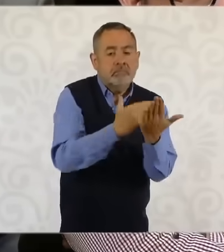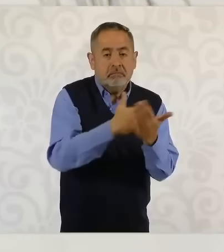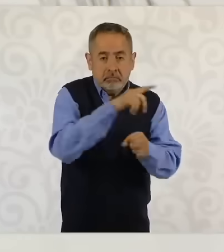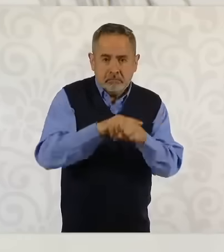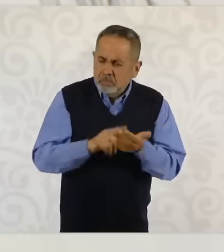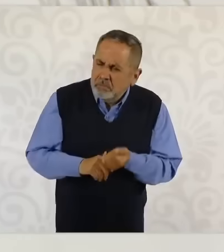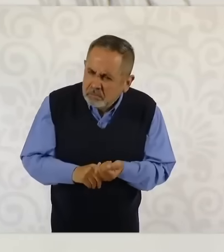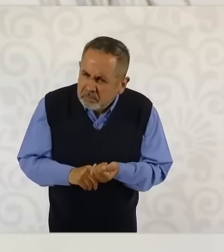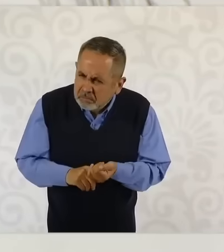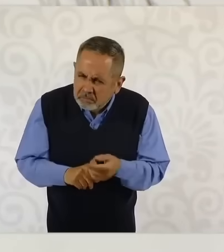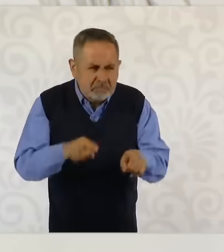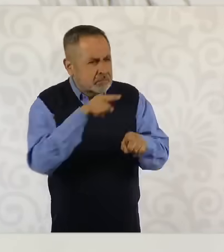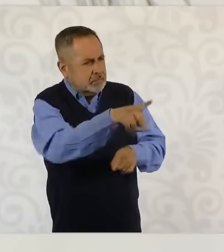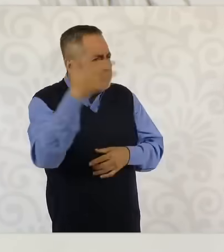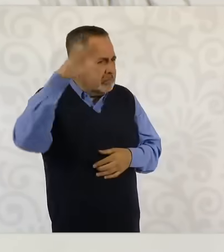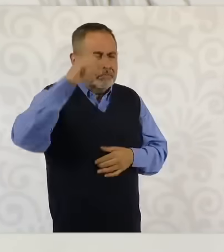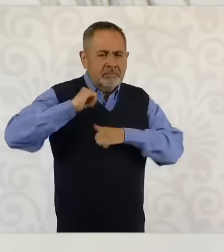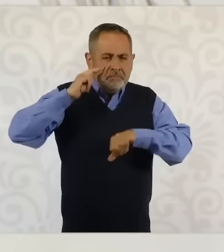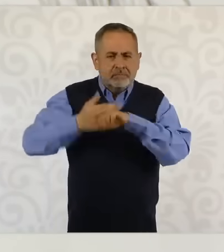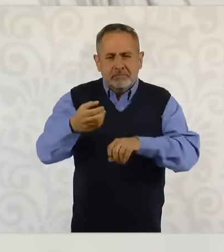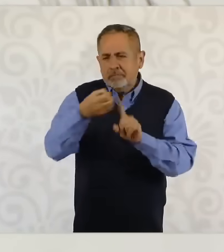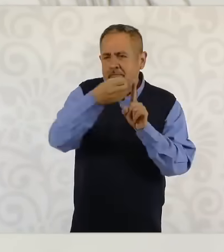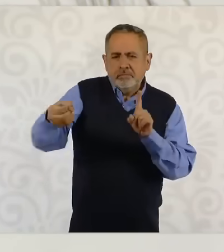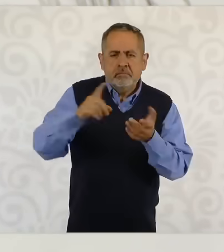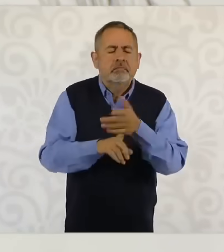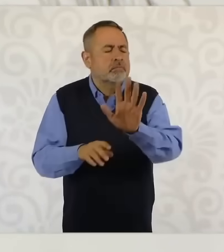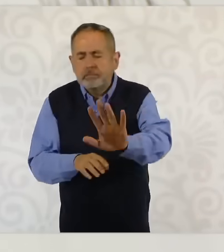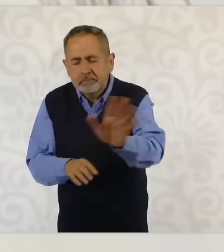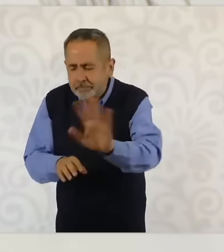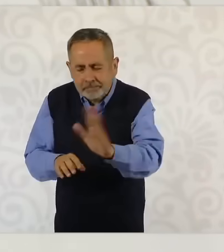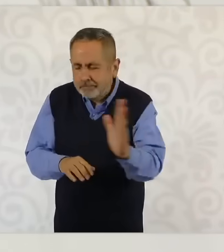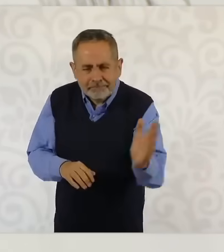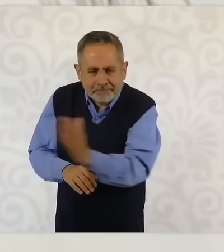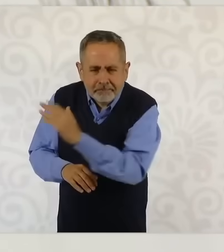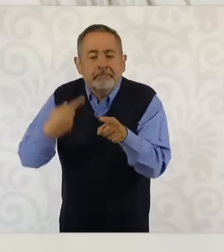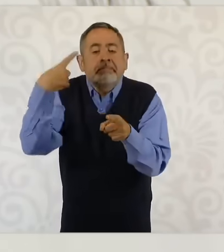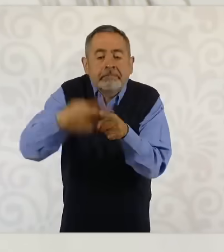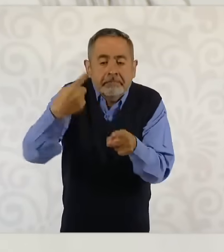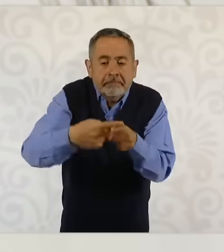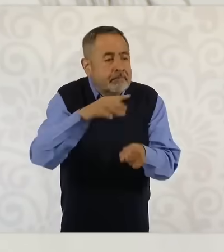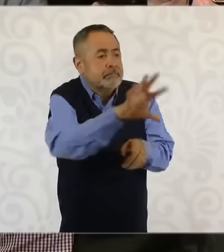era de la comisión era de la comisión el otro de los otros cargos eran cuatro cargos le dije